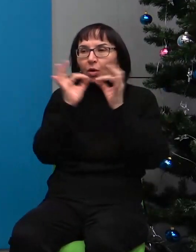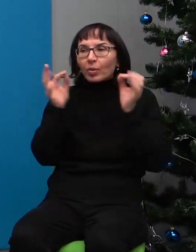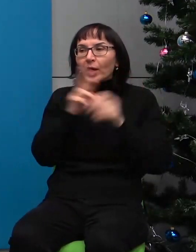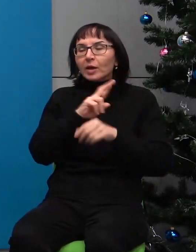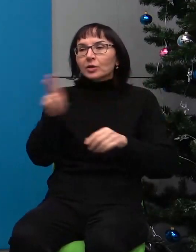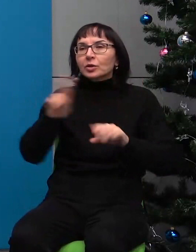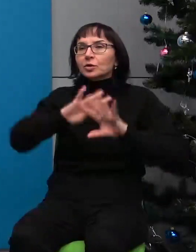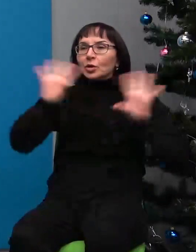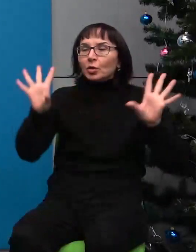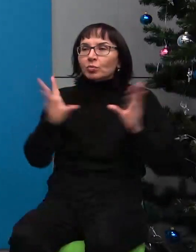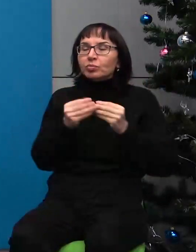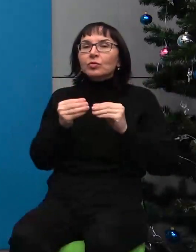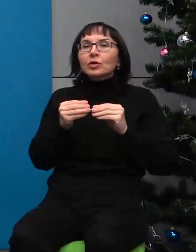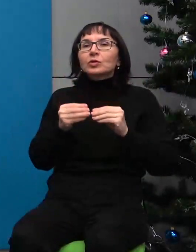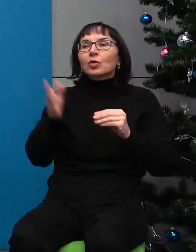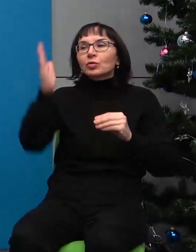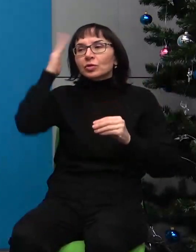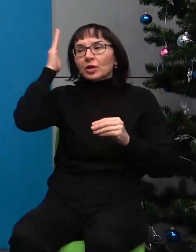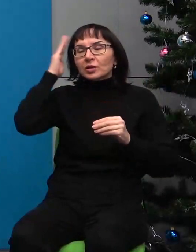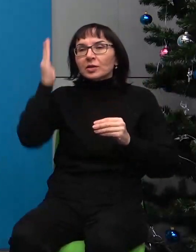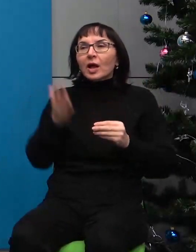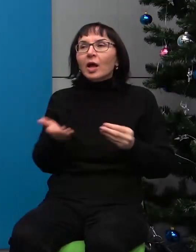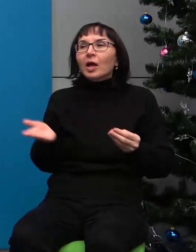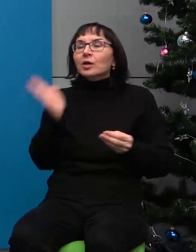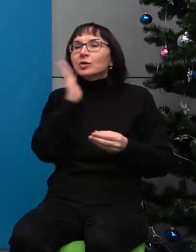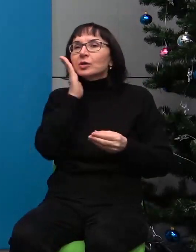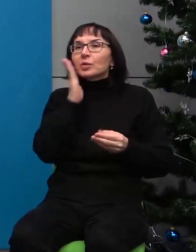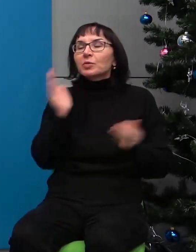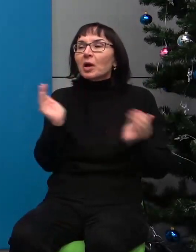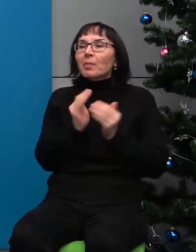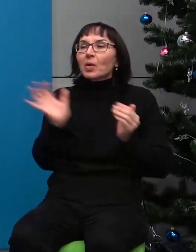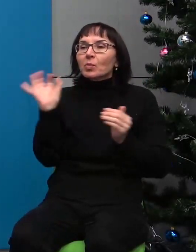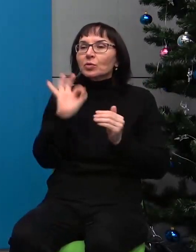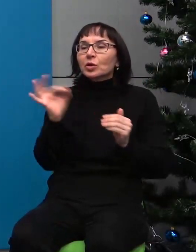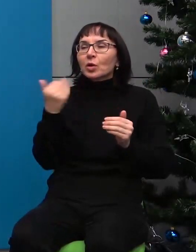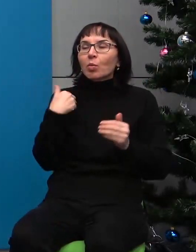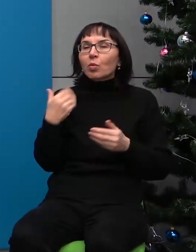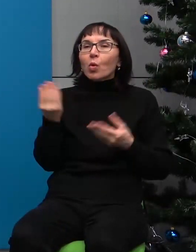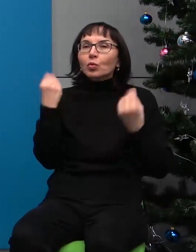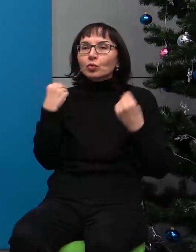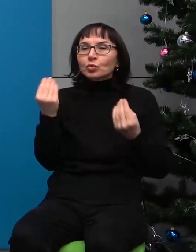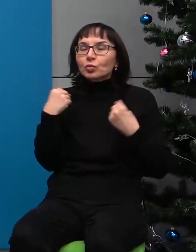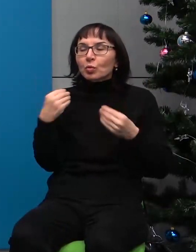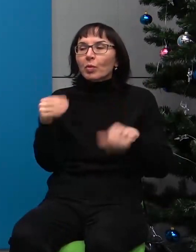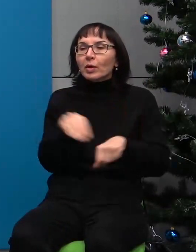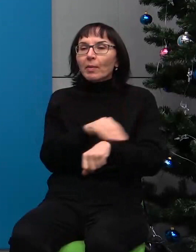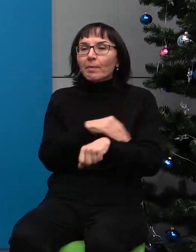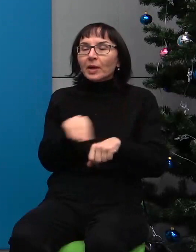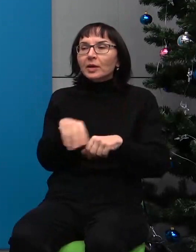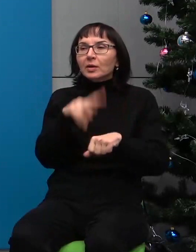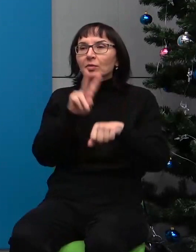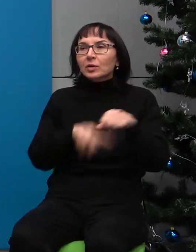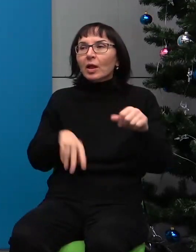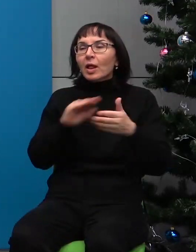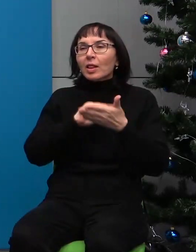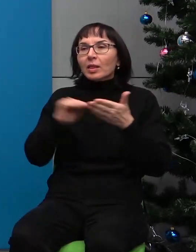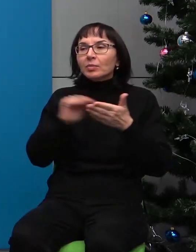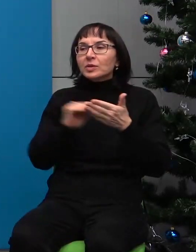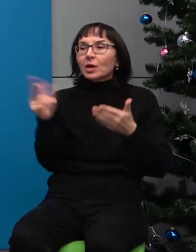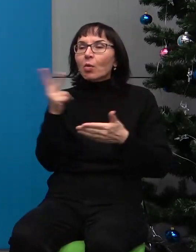na jakimś fyrtlu. I to był super materiał właśnie na kryminał i dlatego napisałem trylogię kryminalną, która się toczy w Toruniu.